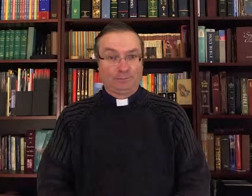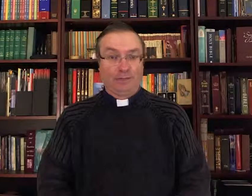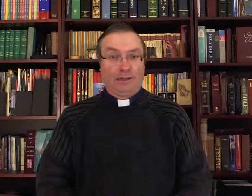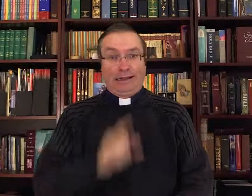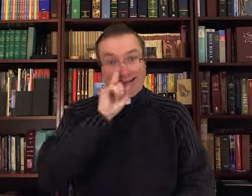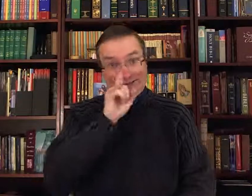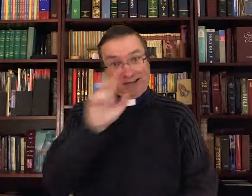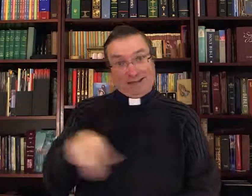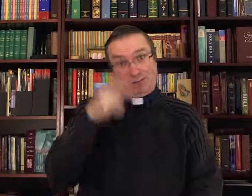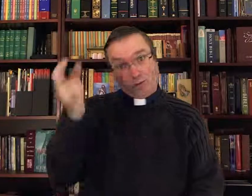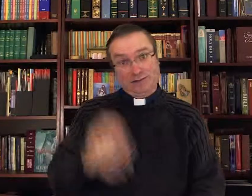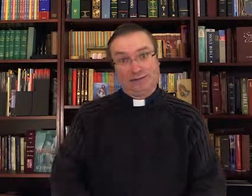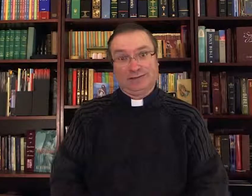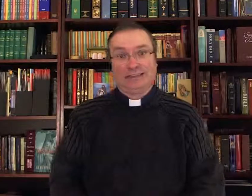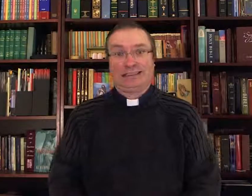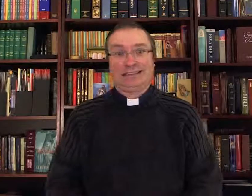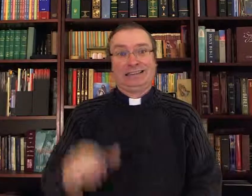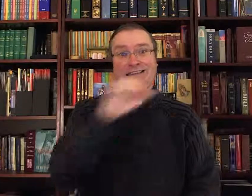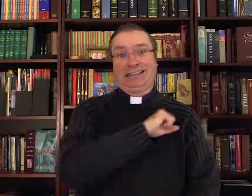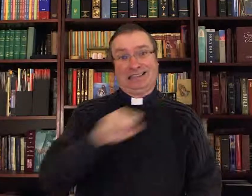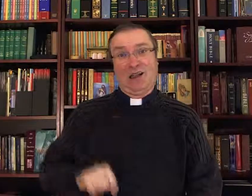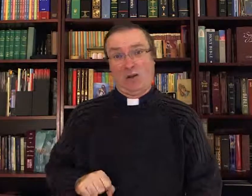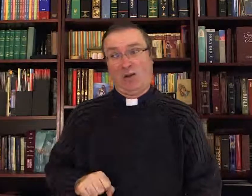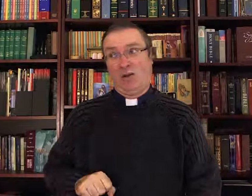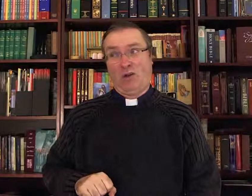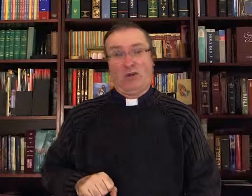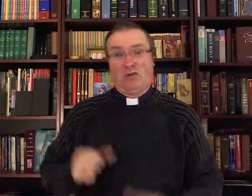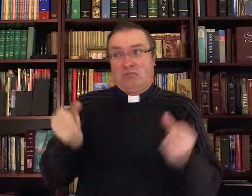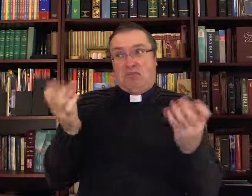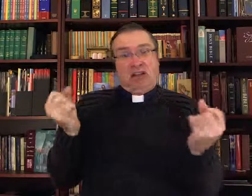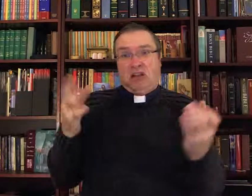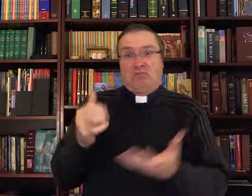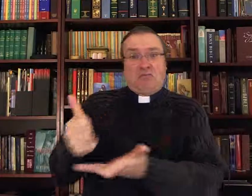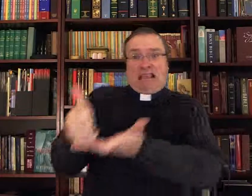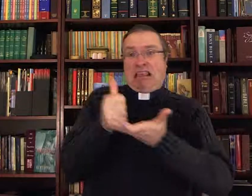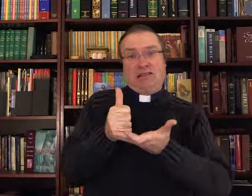L'infirme lui répondit: Seigneur, personne m'aidait